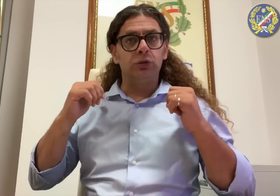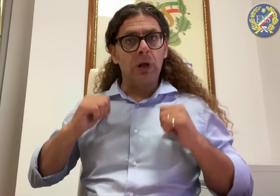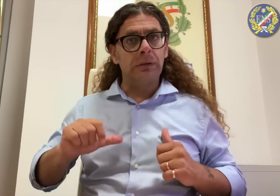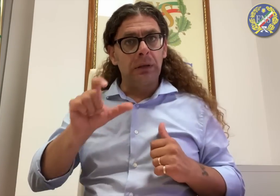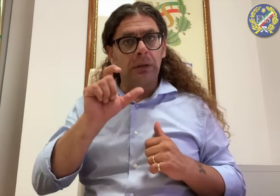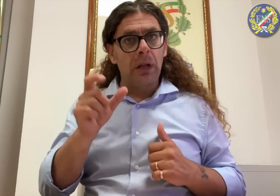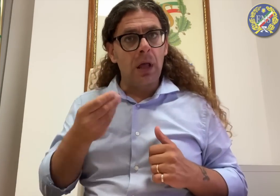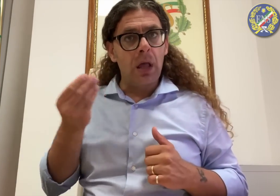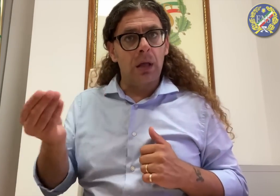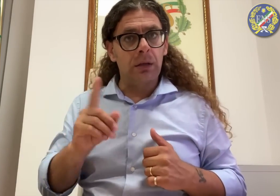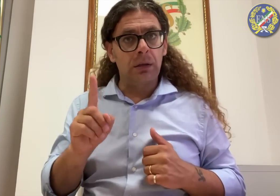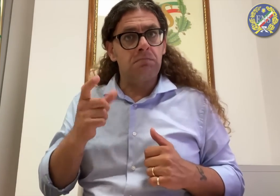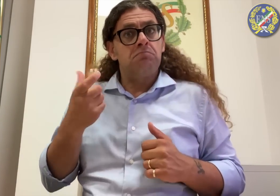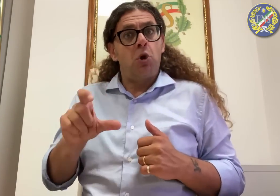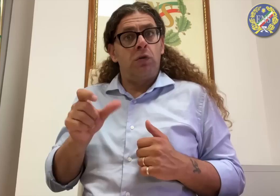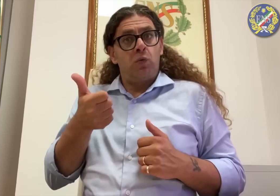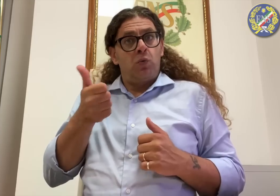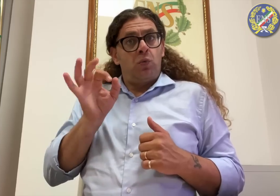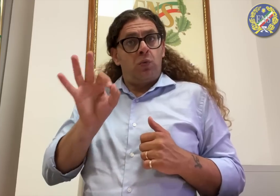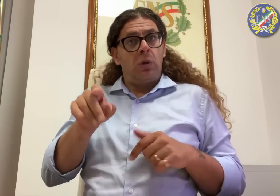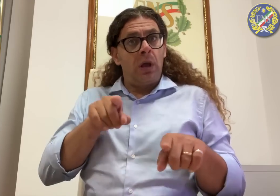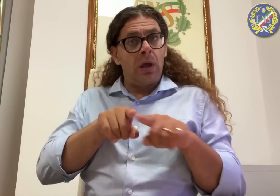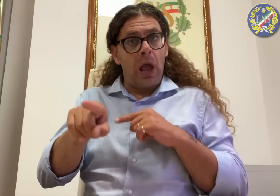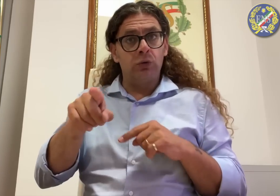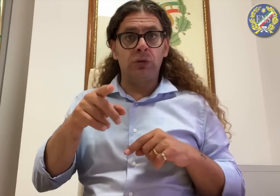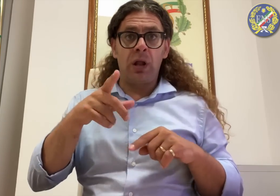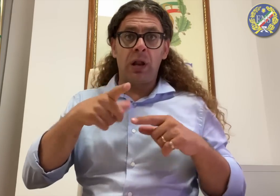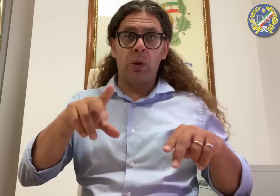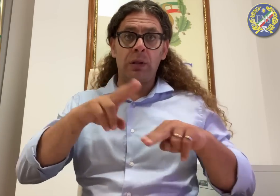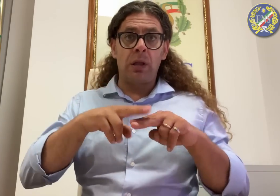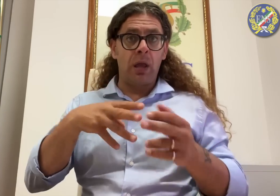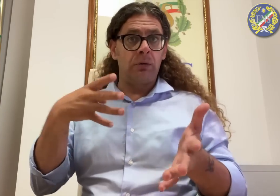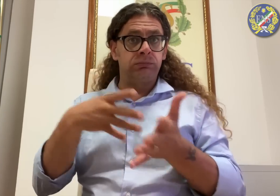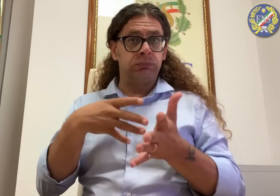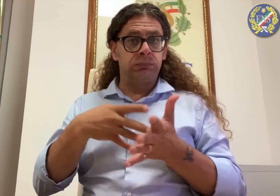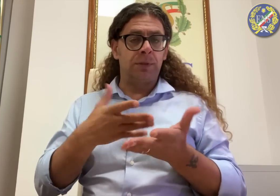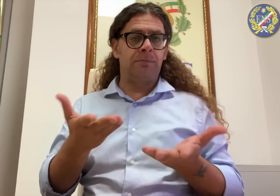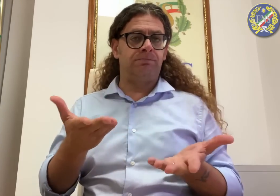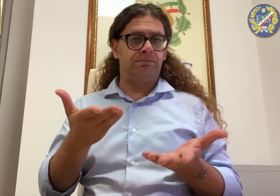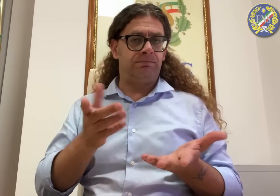A queste persone non viene rilasciato il certificato di cittadinanza solo perché non conoscono l’italiano?